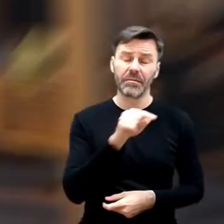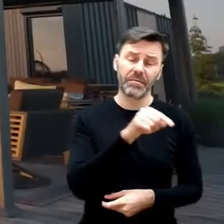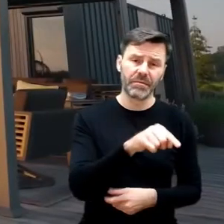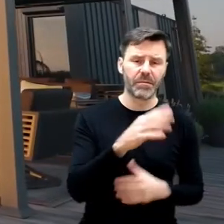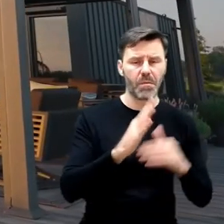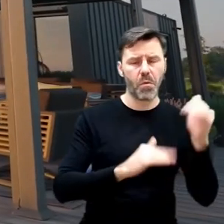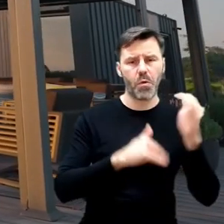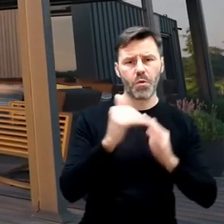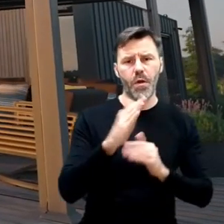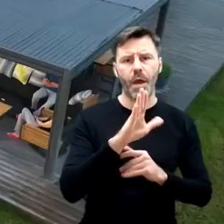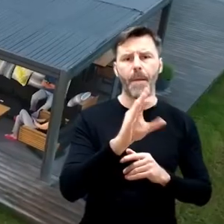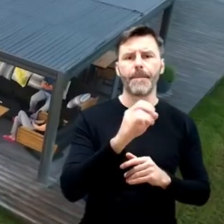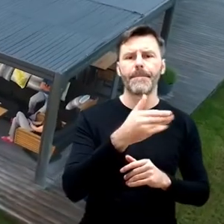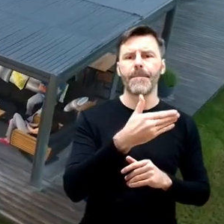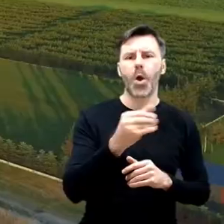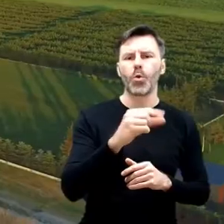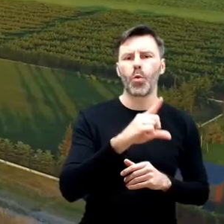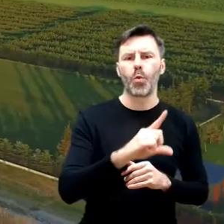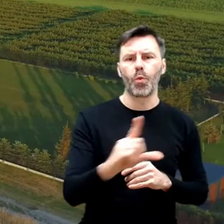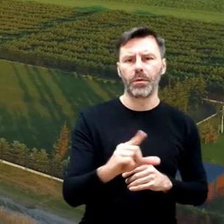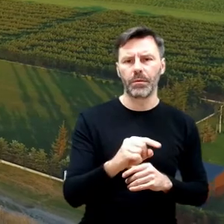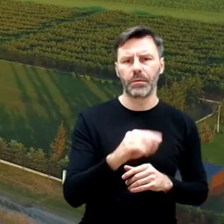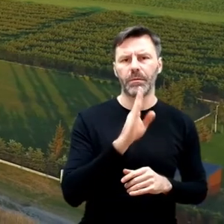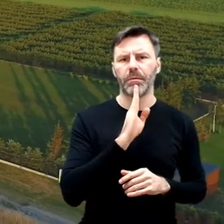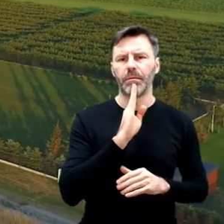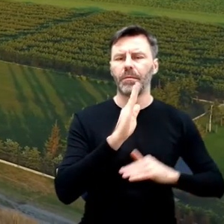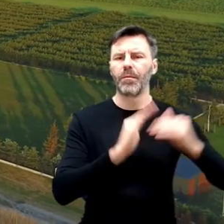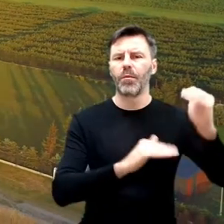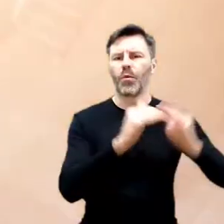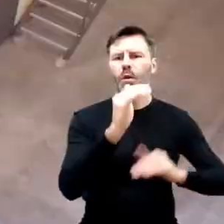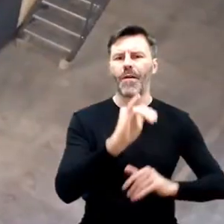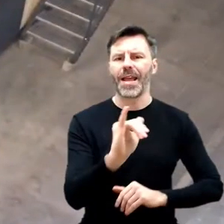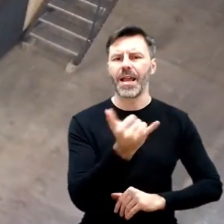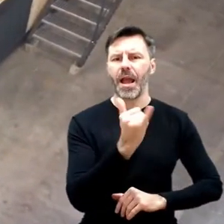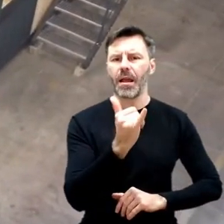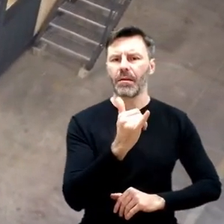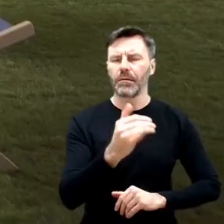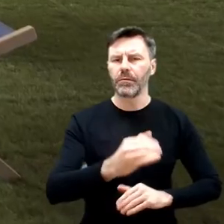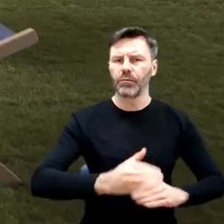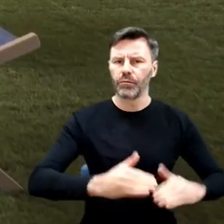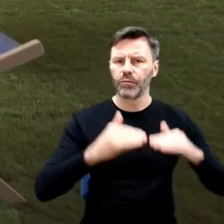nie realizuje konteneru, tylko tak zwane budownictwo jakościowe, modułowe 3D.